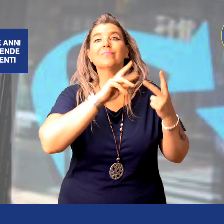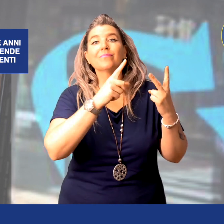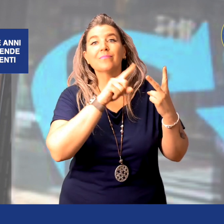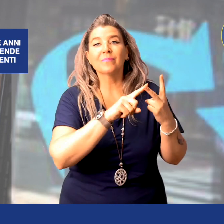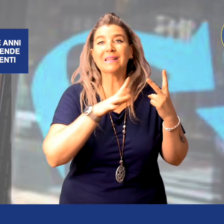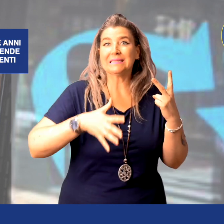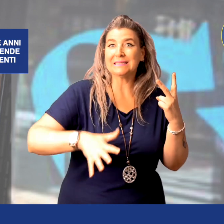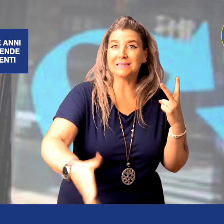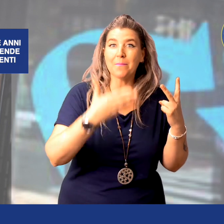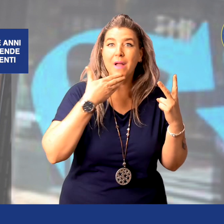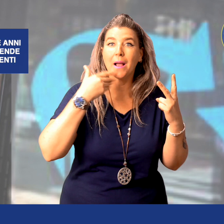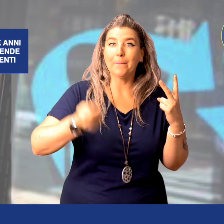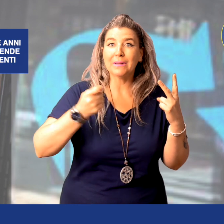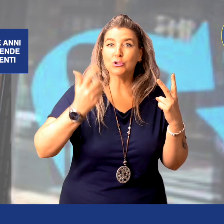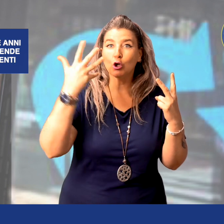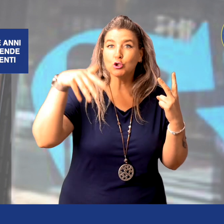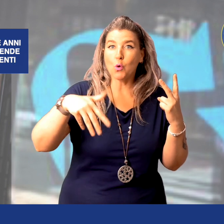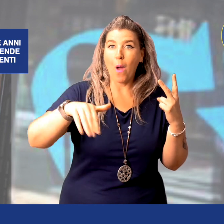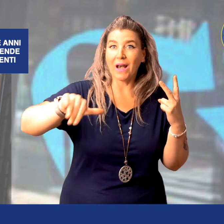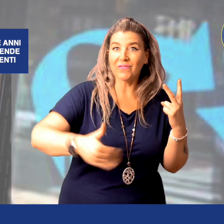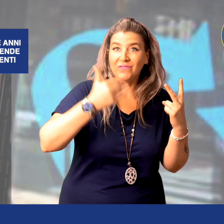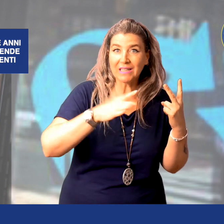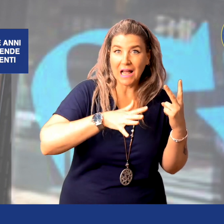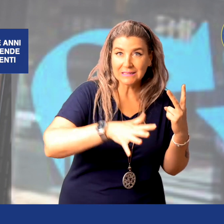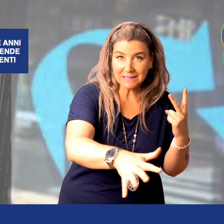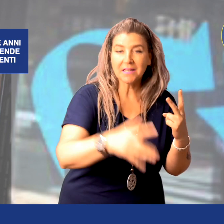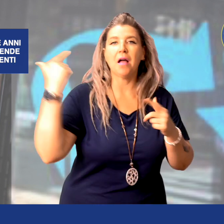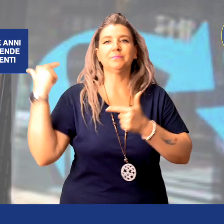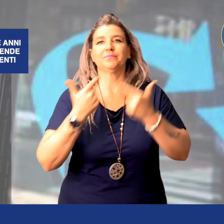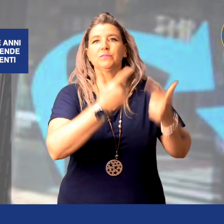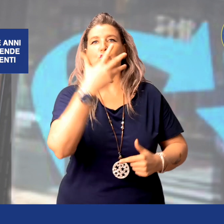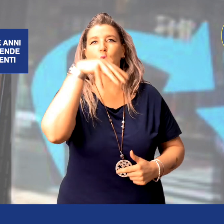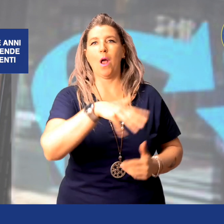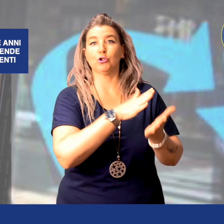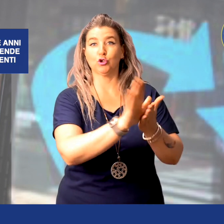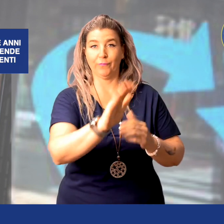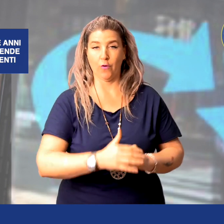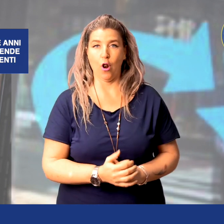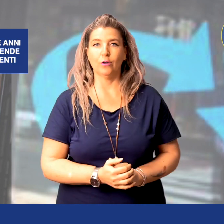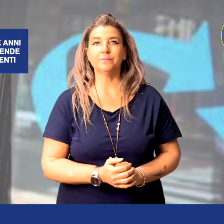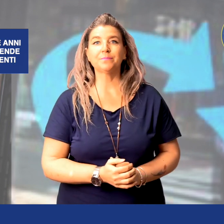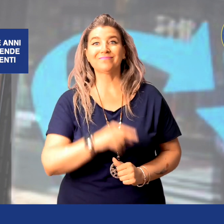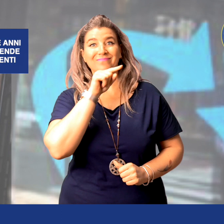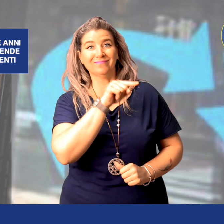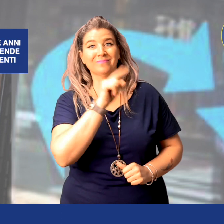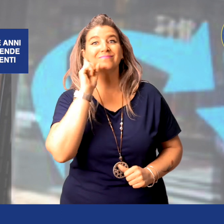mancano 5 anni al raggiungimento dell'età pensionabile l'azienda offre 5 anni scivolo.